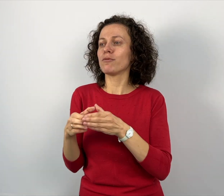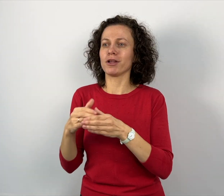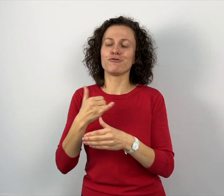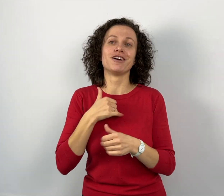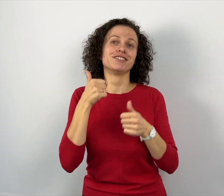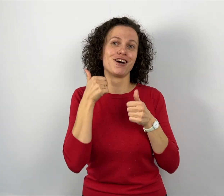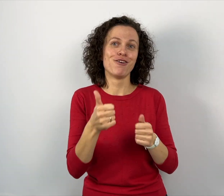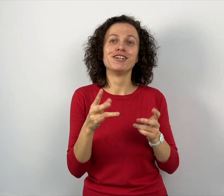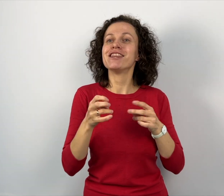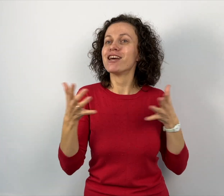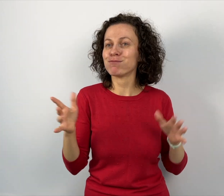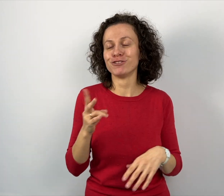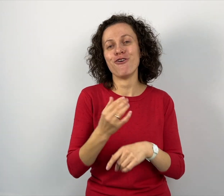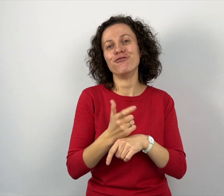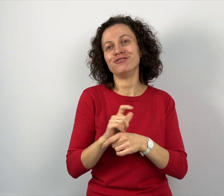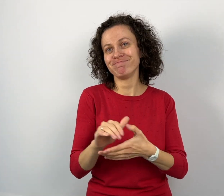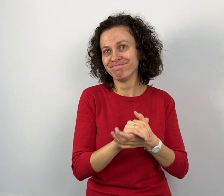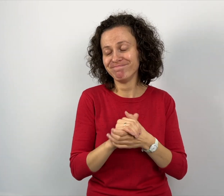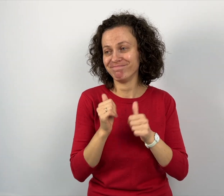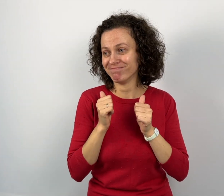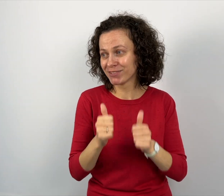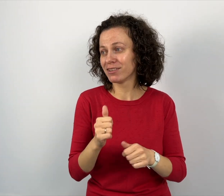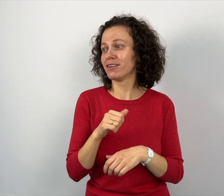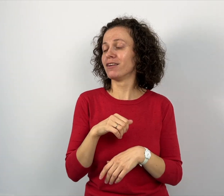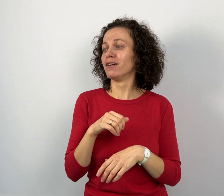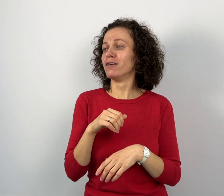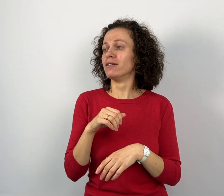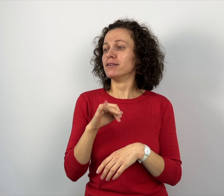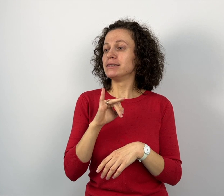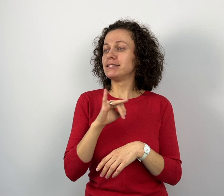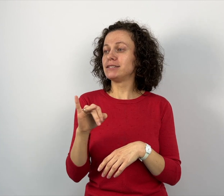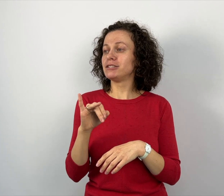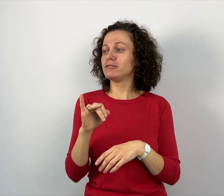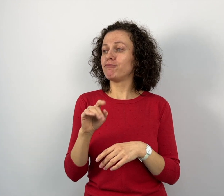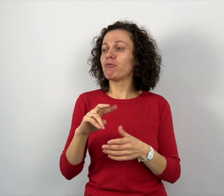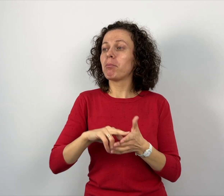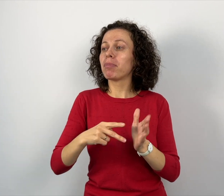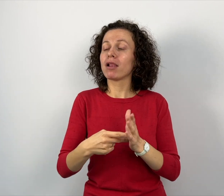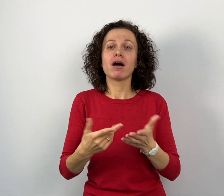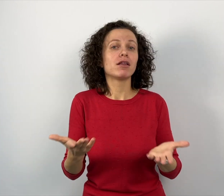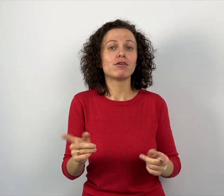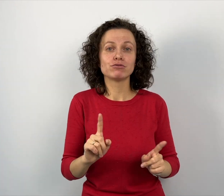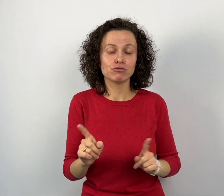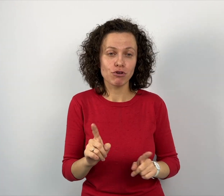Команда у нас хорошая, небольшая, но очень дружная.